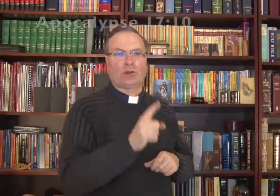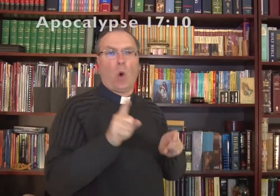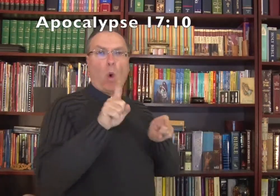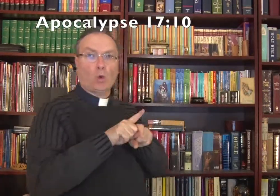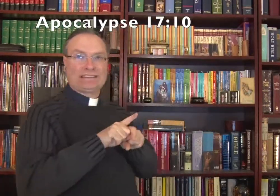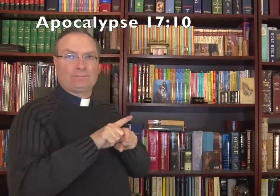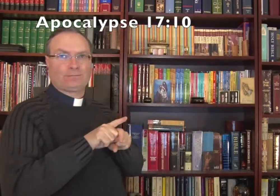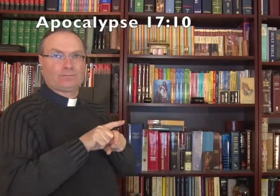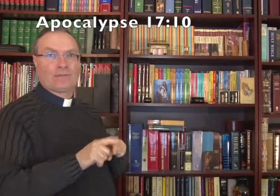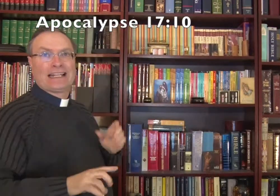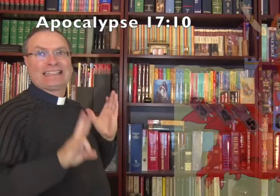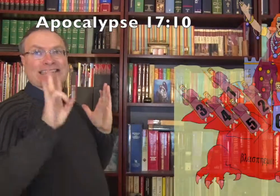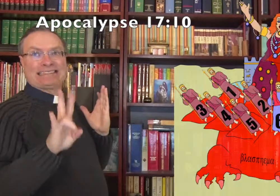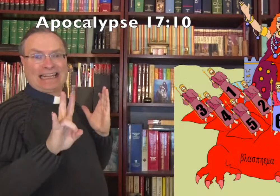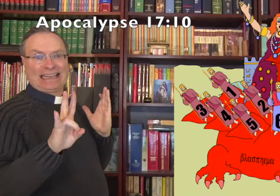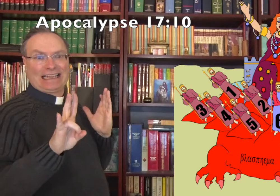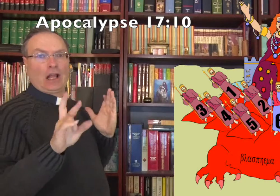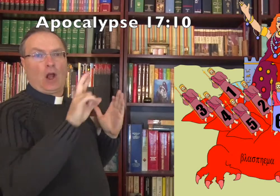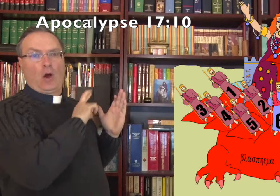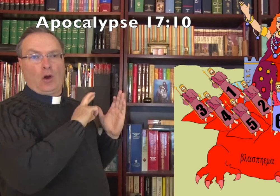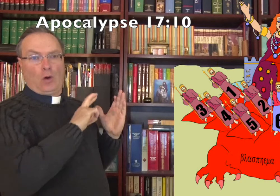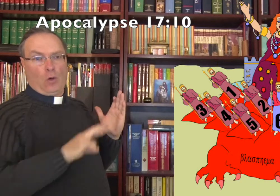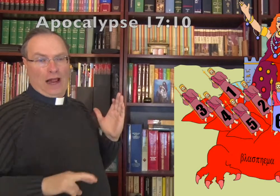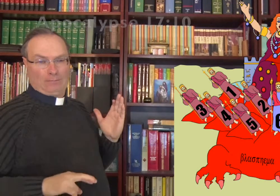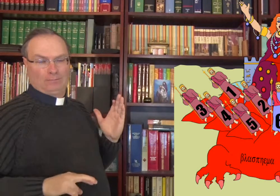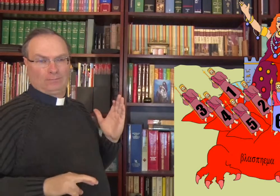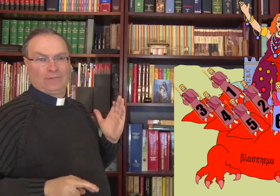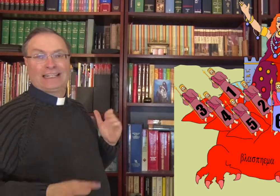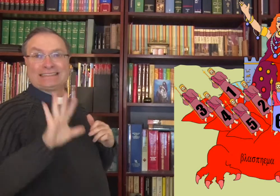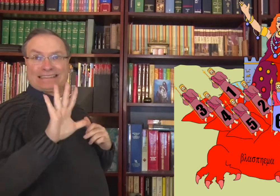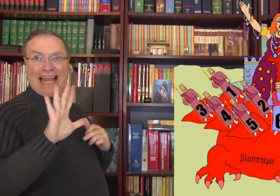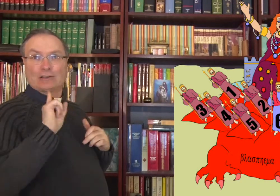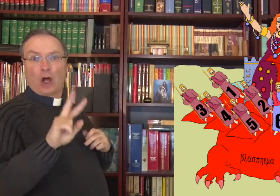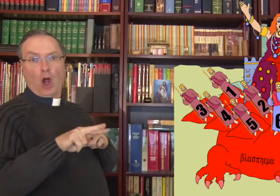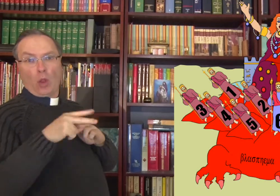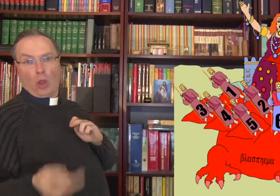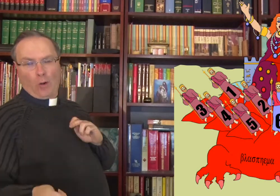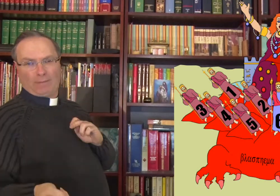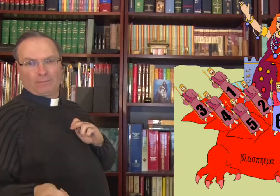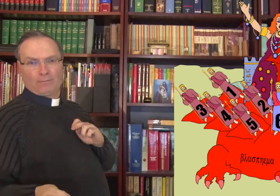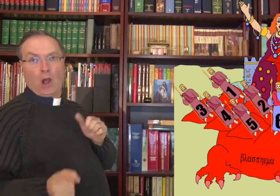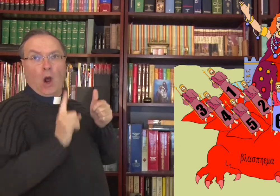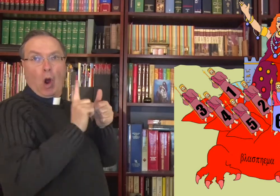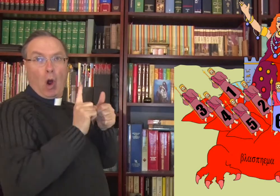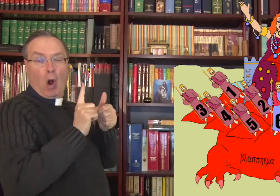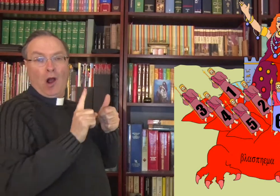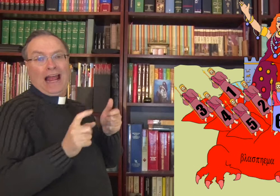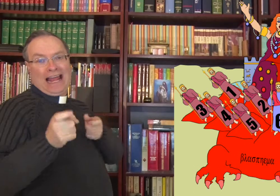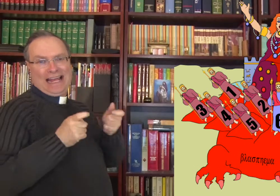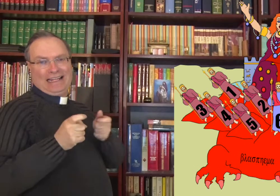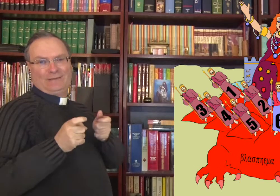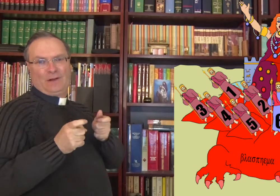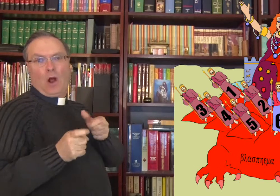«Ce sont aussi sept rois: cinq sont tombés, l'un règne,